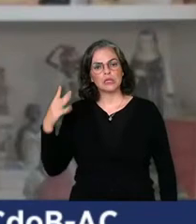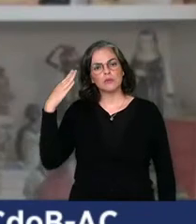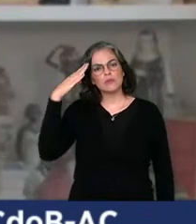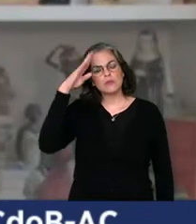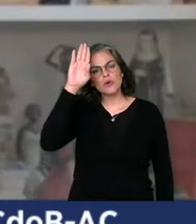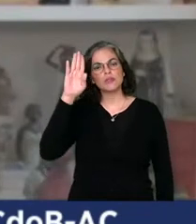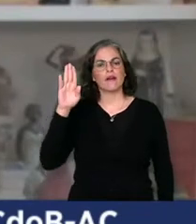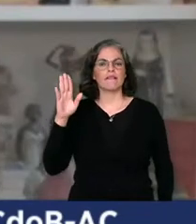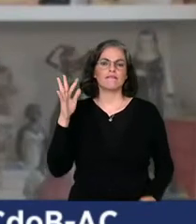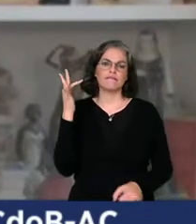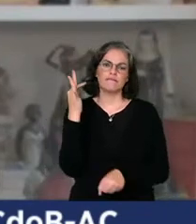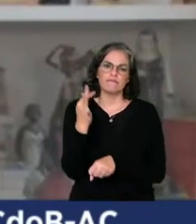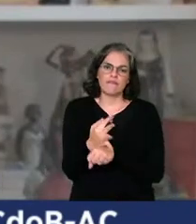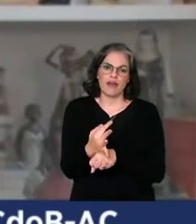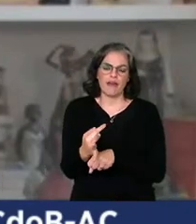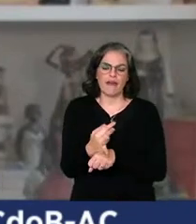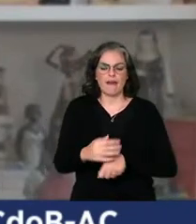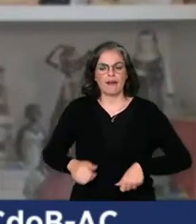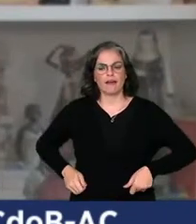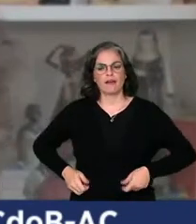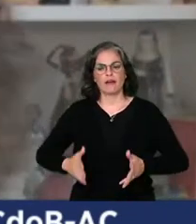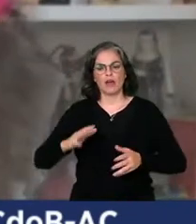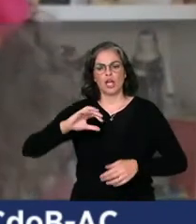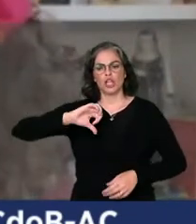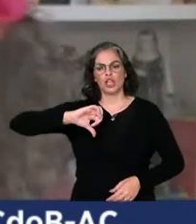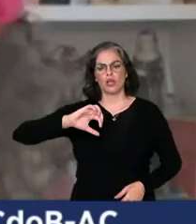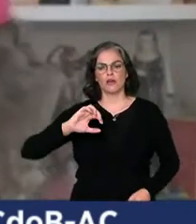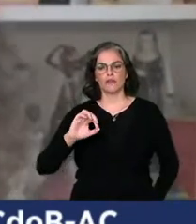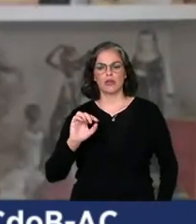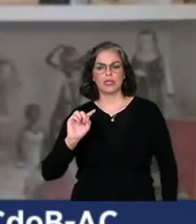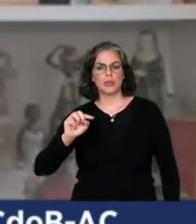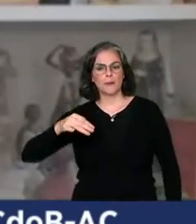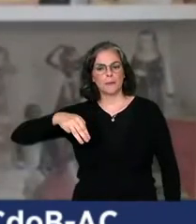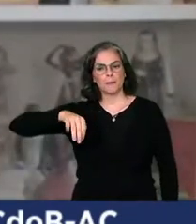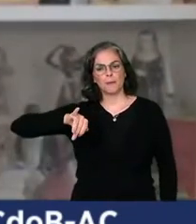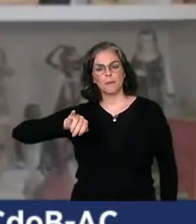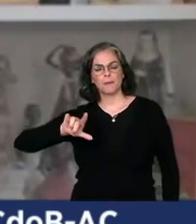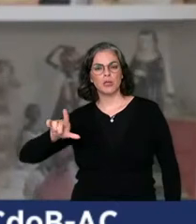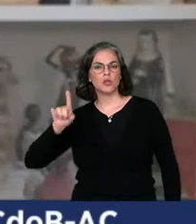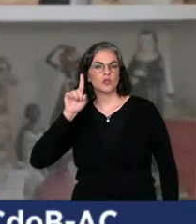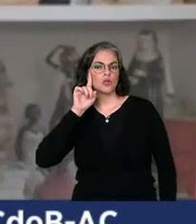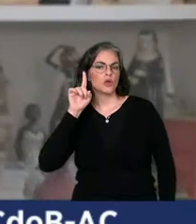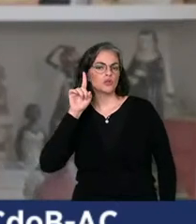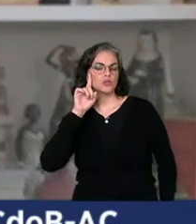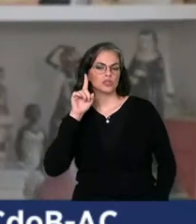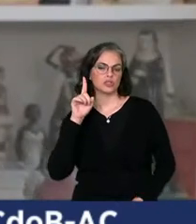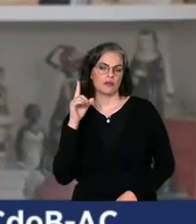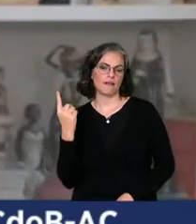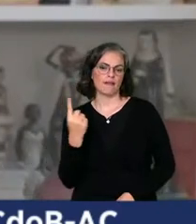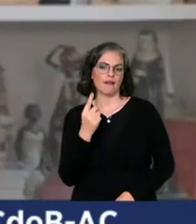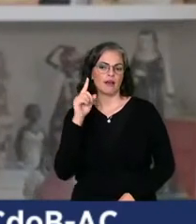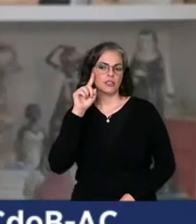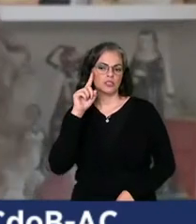DA CULTURA. ENTÃO VEJAMOS, O PRESIDENTE BOLSONARO TIRA FÉ RIAS, GASTA 90 MIL REAIS POR DIA NAS SUAS FÉ RIAS, FAZENDO UM TOTAL DE 900 MIL REAIS EM